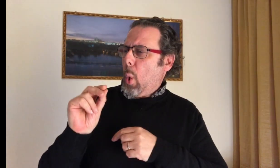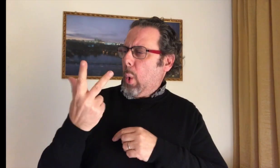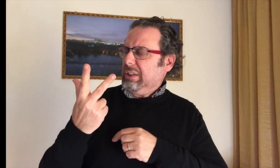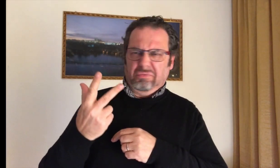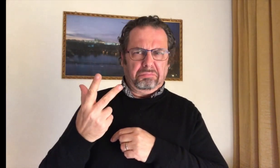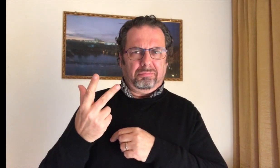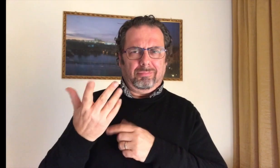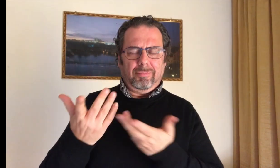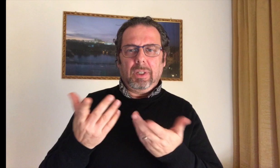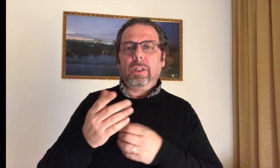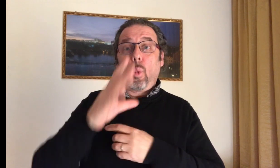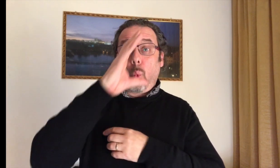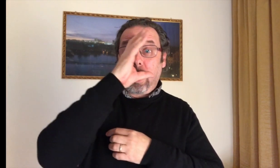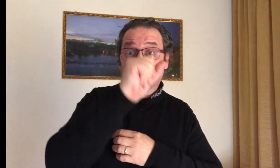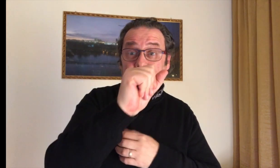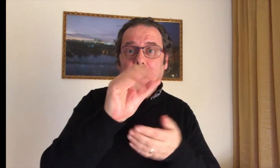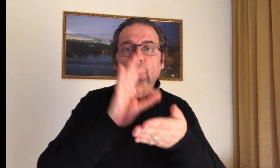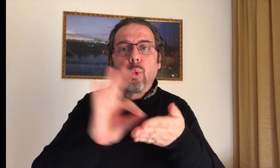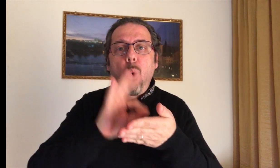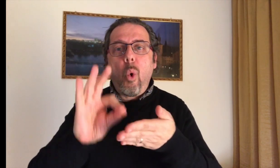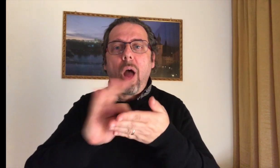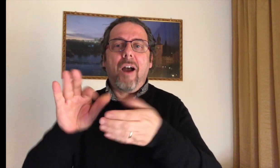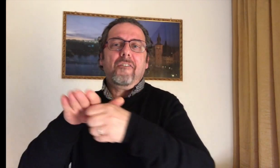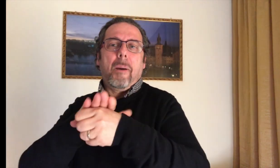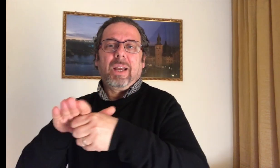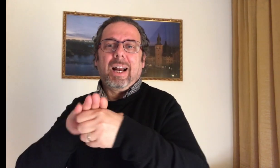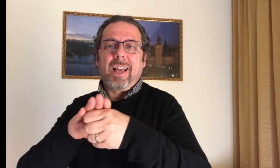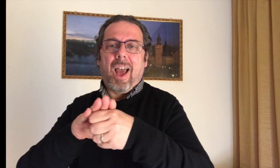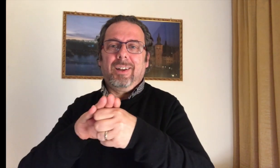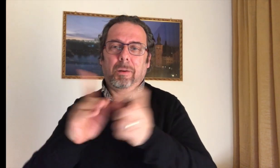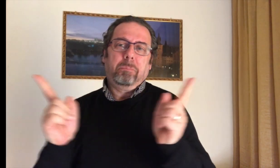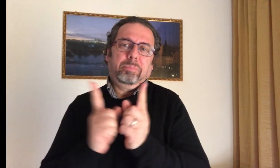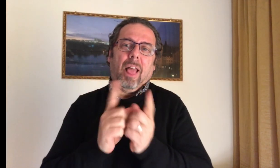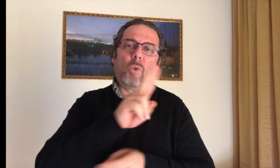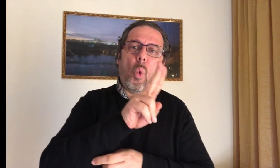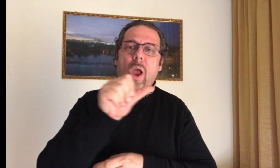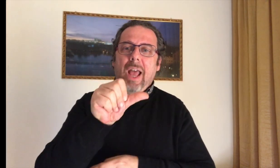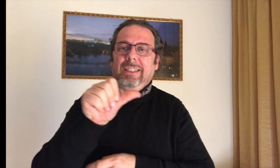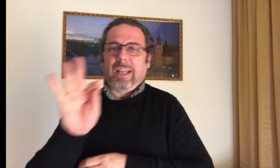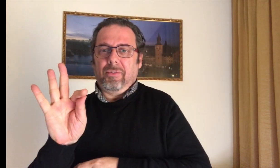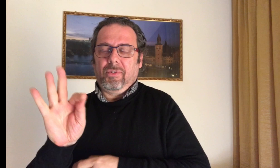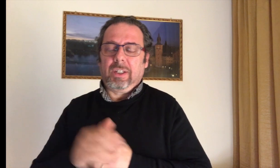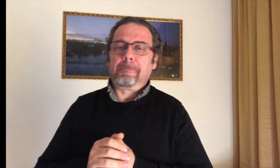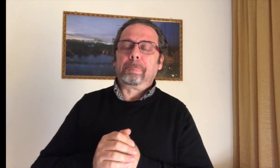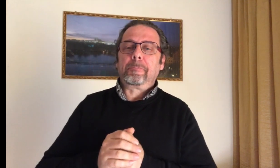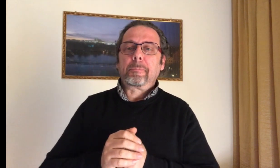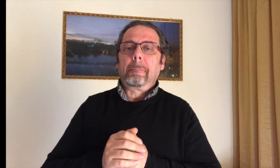USF? Vi chiederete. Sì, U come Università, S come Scuola e F come Famiglia, in breve U-S-F